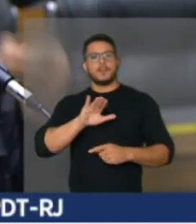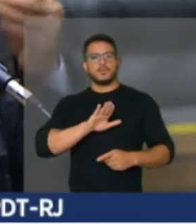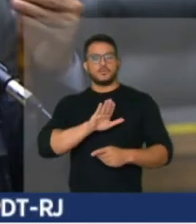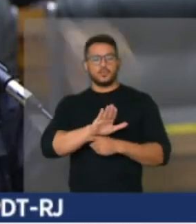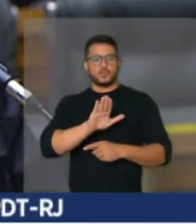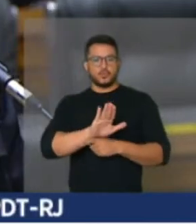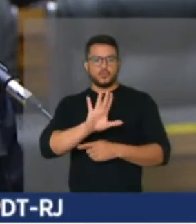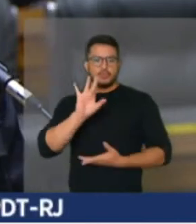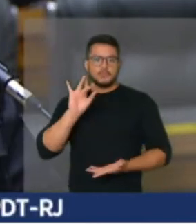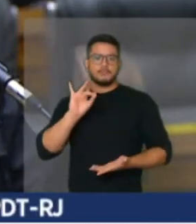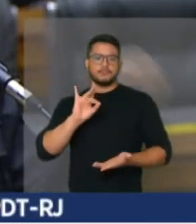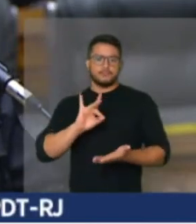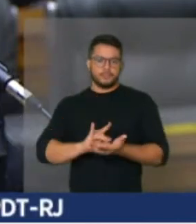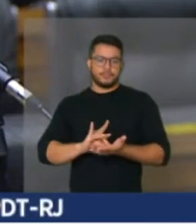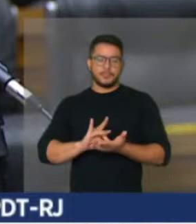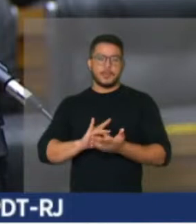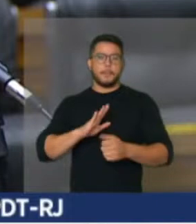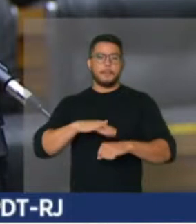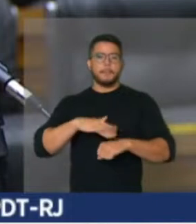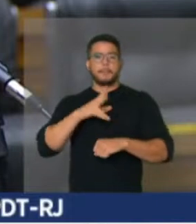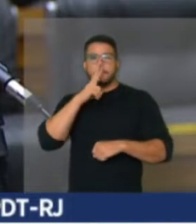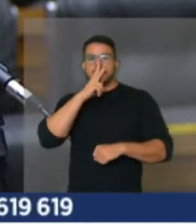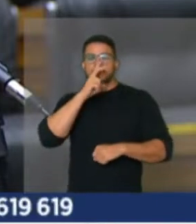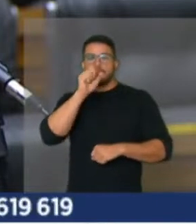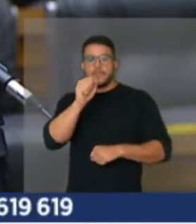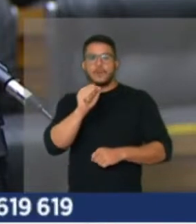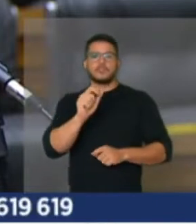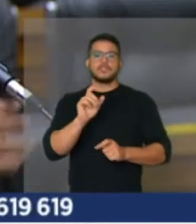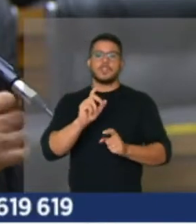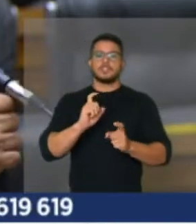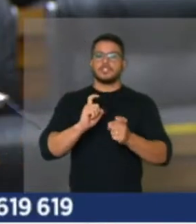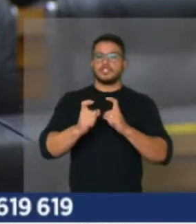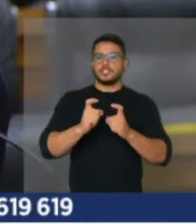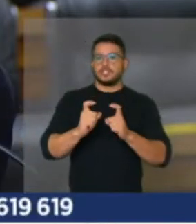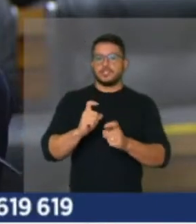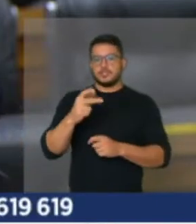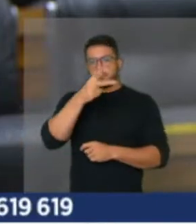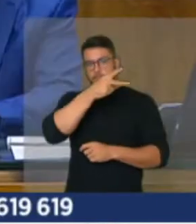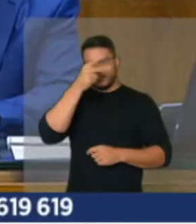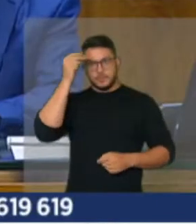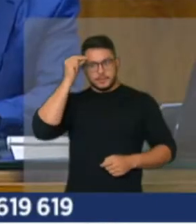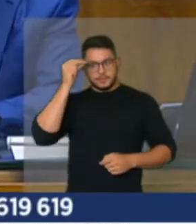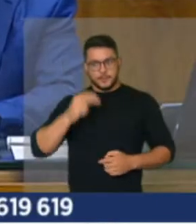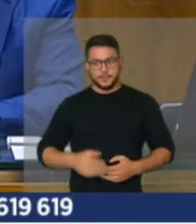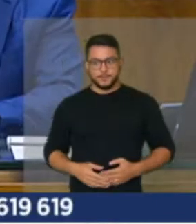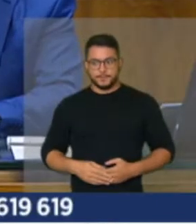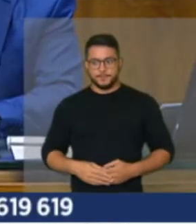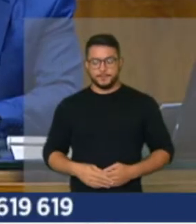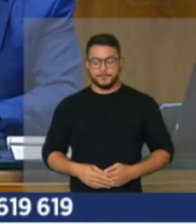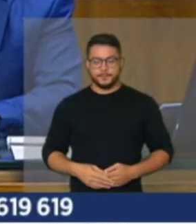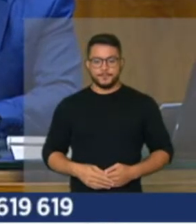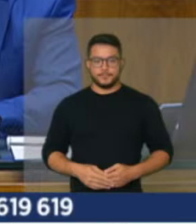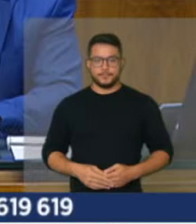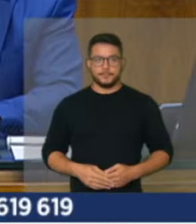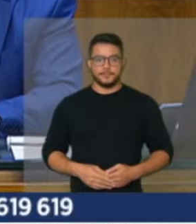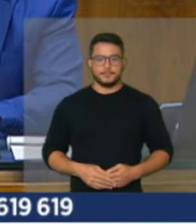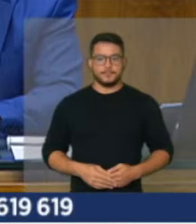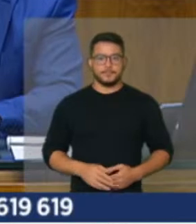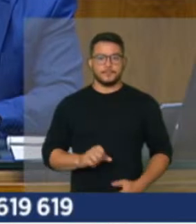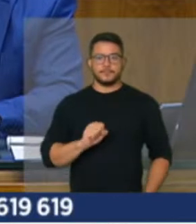MUNICIPAL. MUITO OBRIGADO, SENHOR PRESIDENTE. [PRESIDENTE]: OBRIGADO. SOLIDARIEDADE. -- [DEPUTADO]: SENHOR PRESIDENTE, O SOLIDARIEDADE VAI ENCAMINHAR O VOTO SIM. E